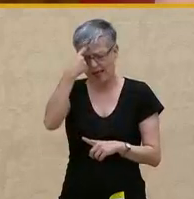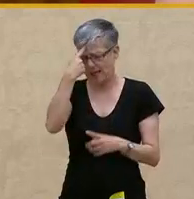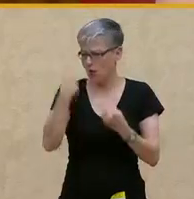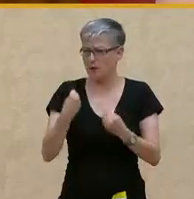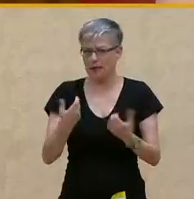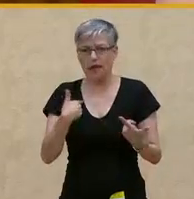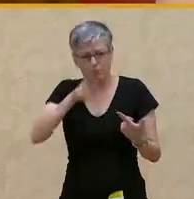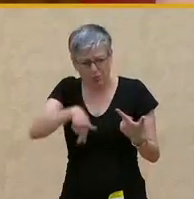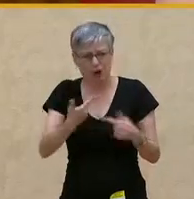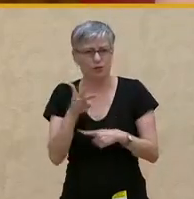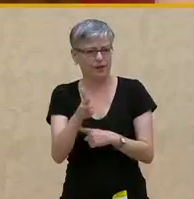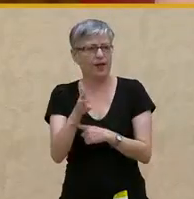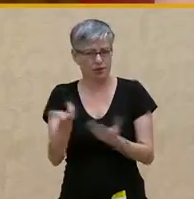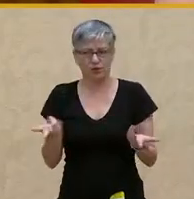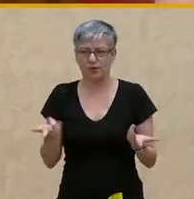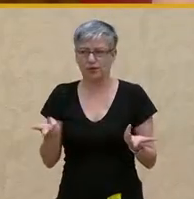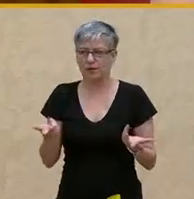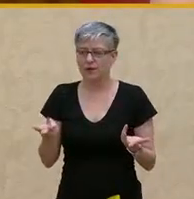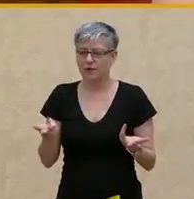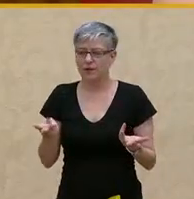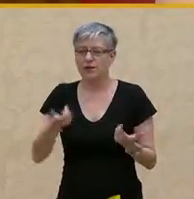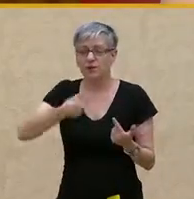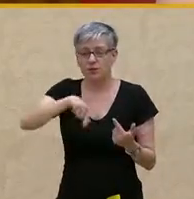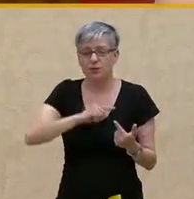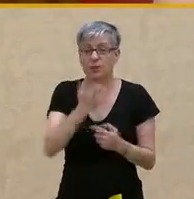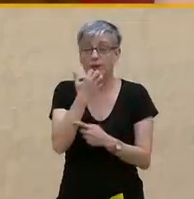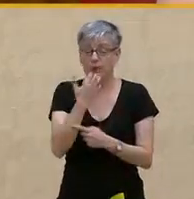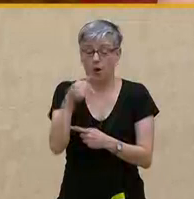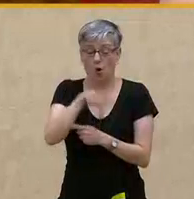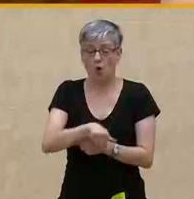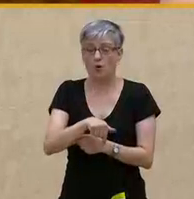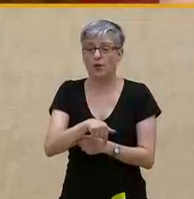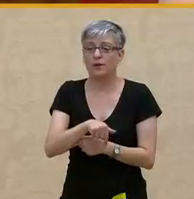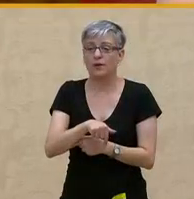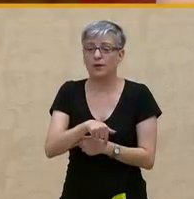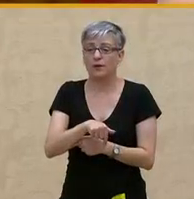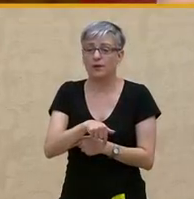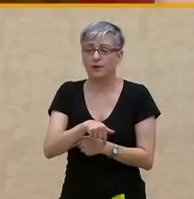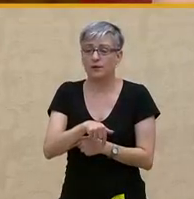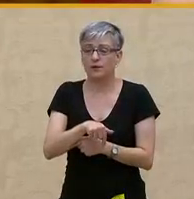un derecho. O sea que todos deberíamos tener. Hoy, por ejemplo, me gustaría ponerles un ejemplo,